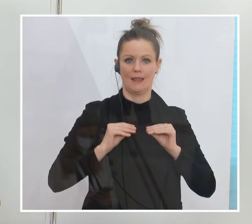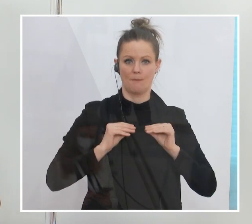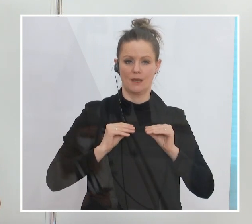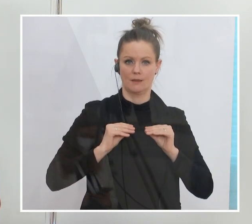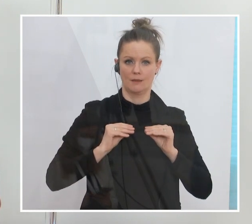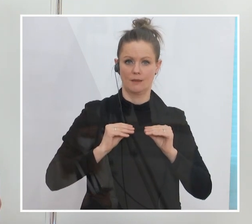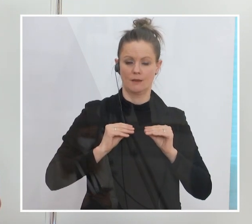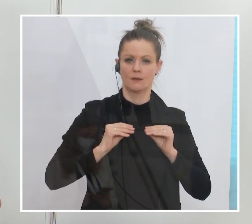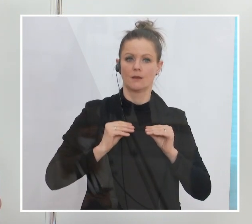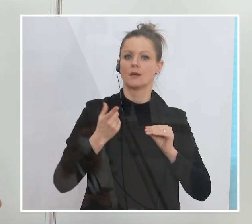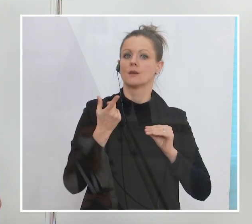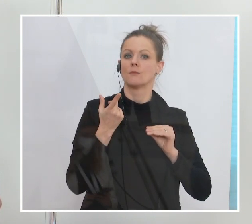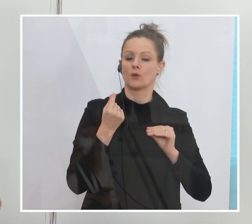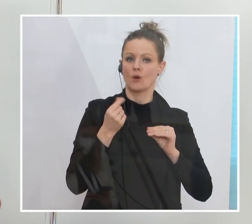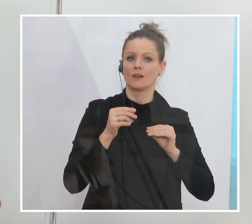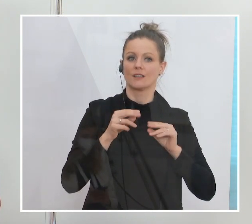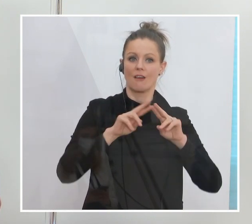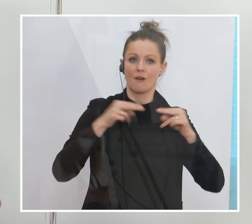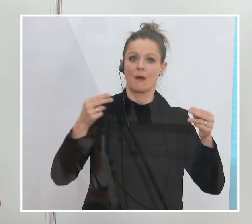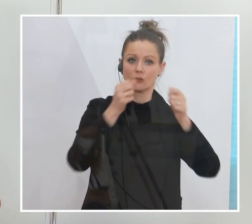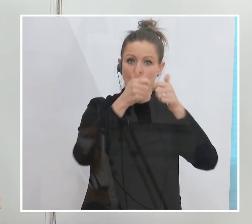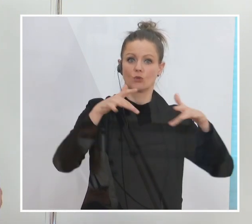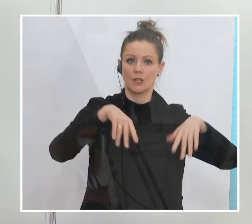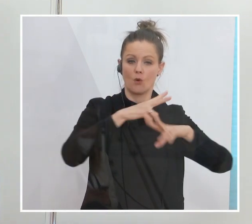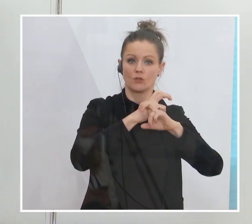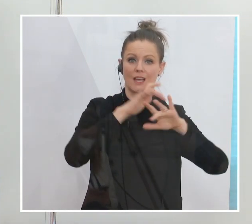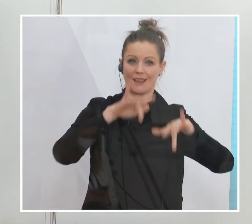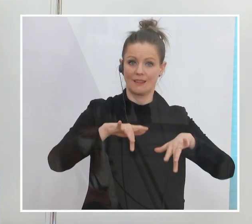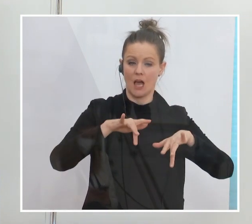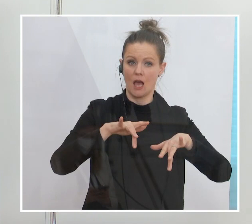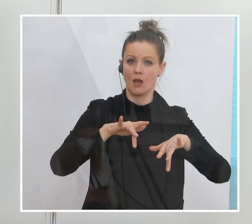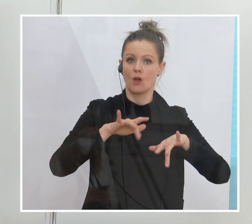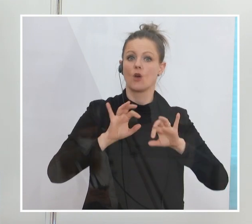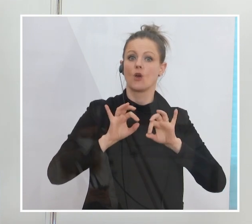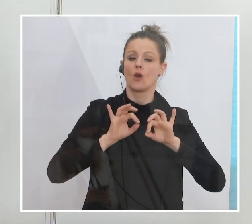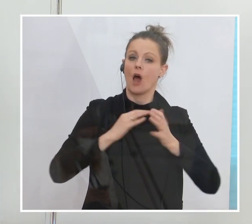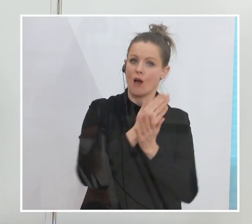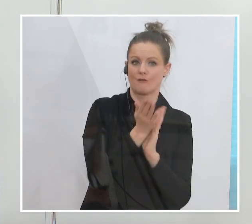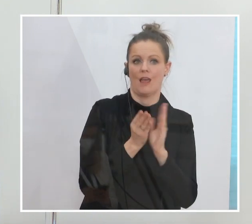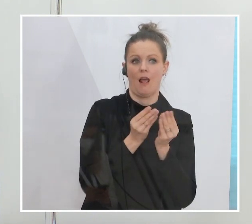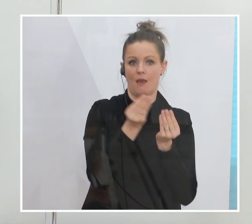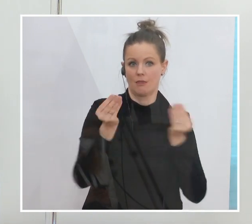entsprechenden Verbandsstrukturen, die wir in Österreich haben hier zur Verteilung kommt. Auch